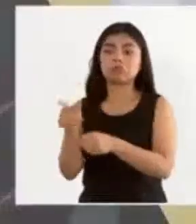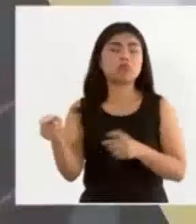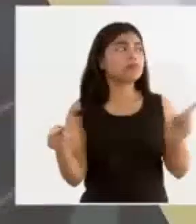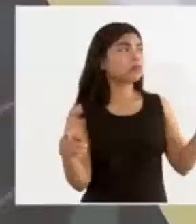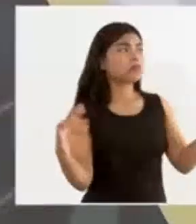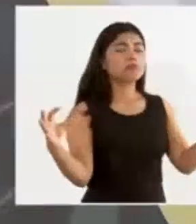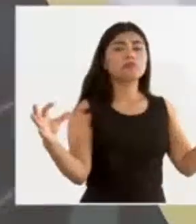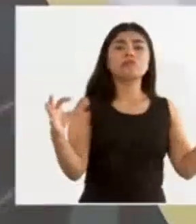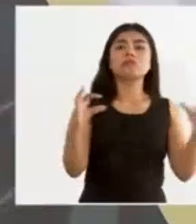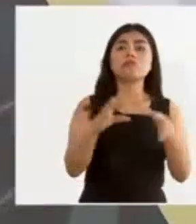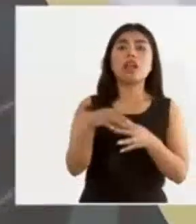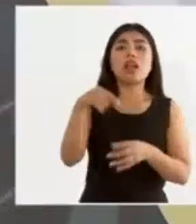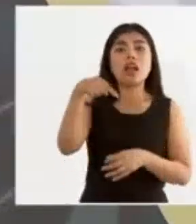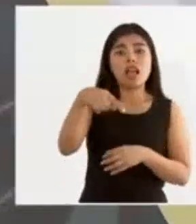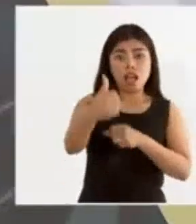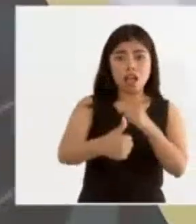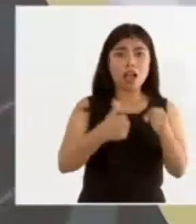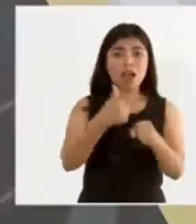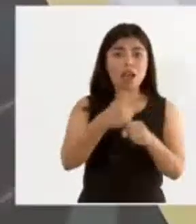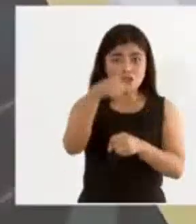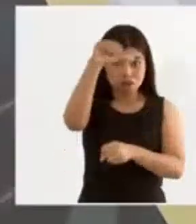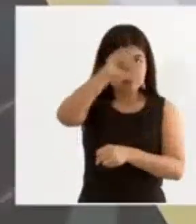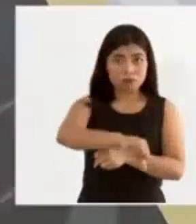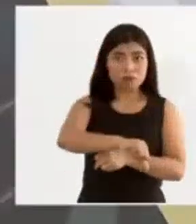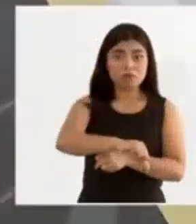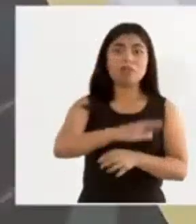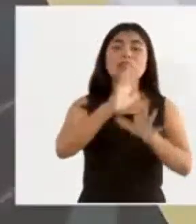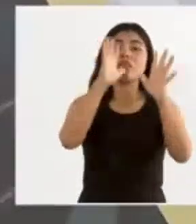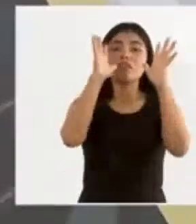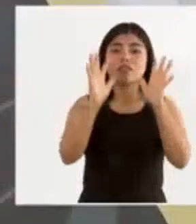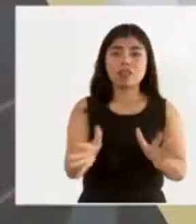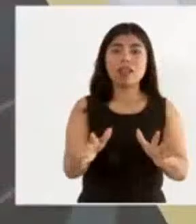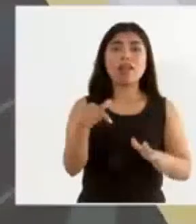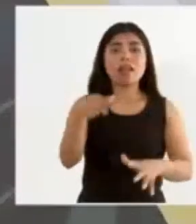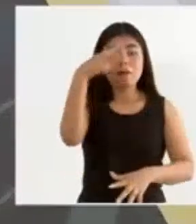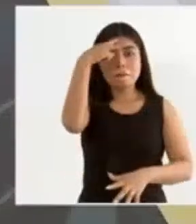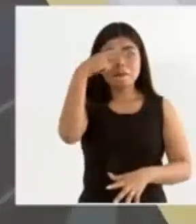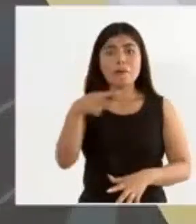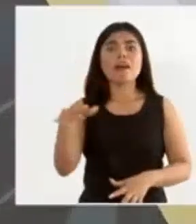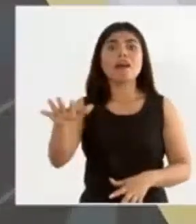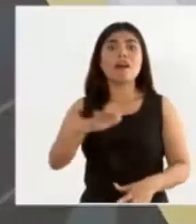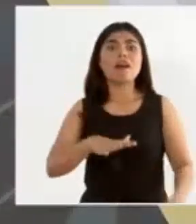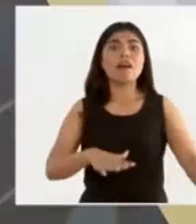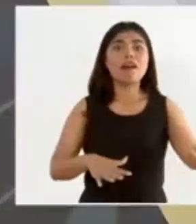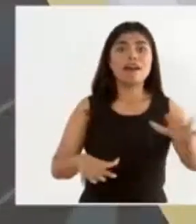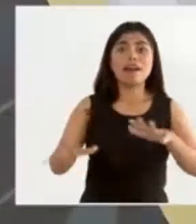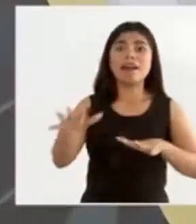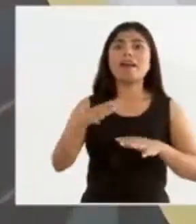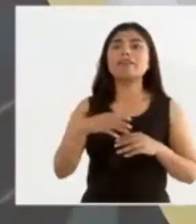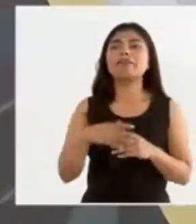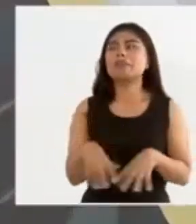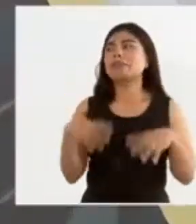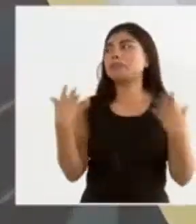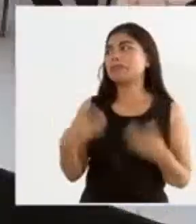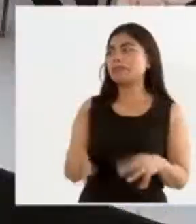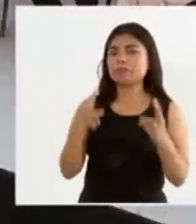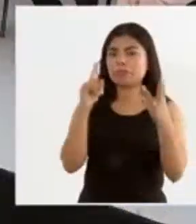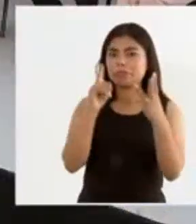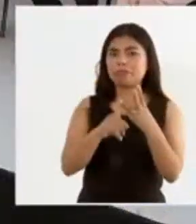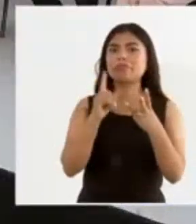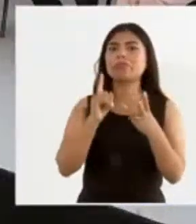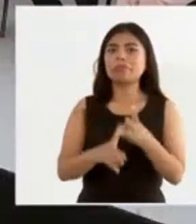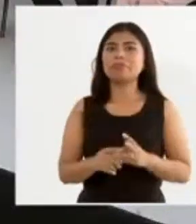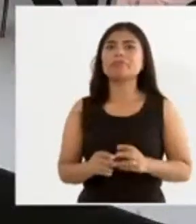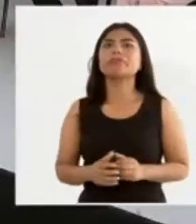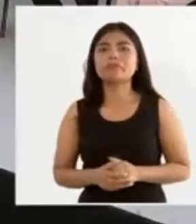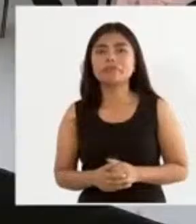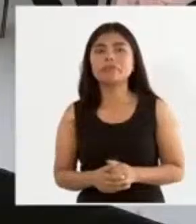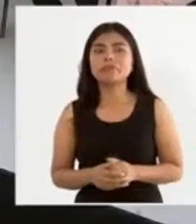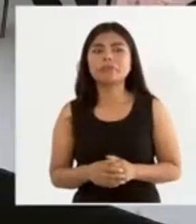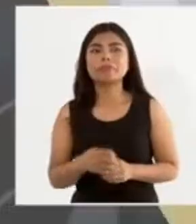año empiezan ya a desarrollarse por todo el país. Ese es el tercer programa de bienestar.